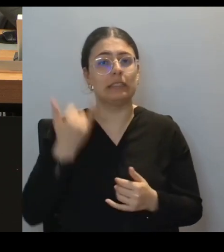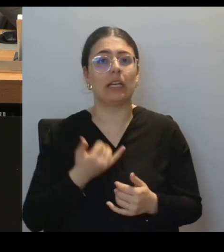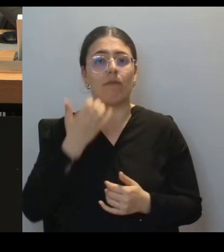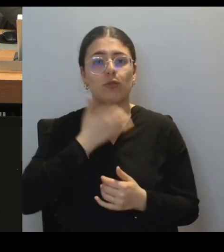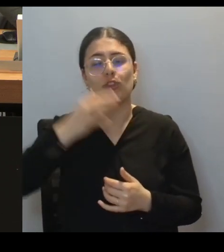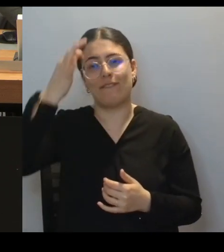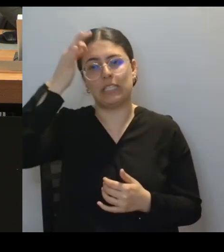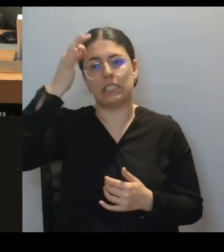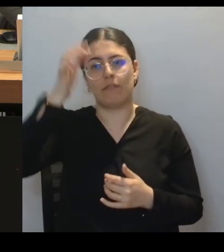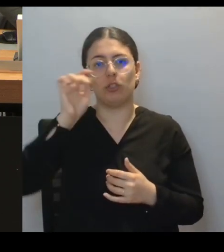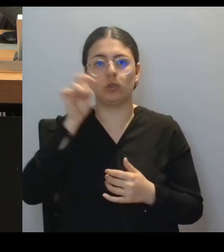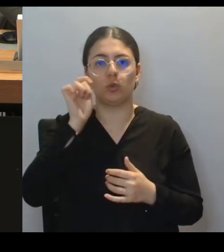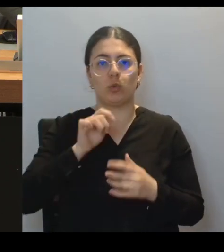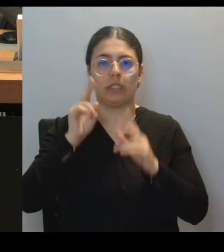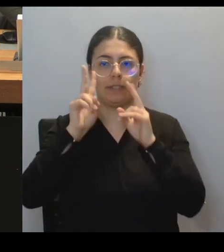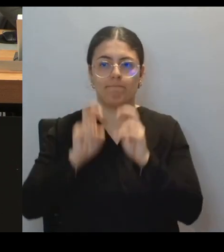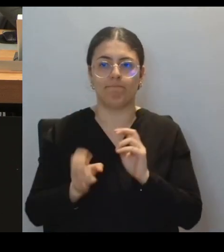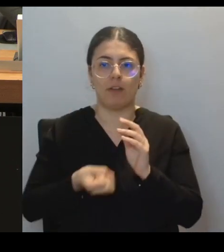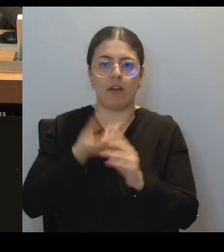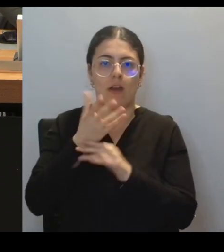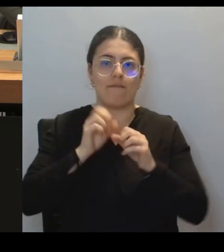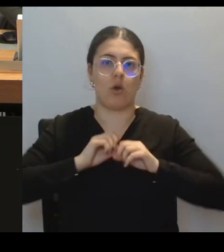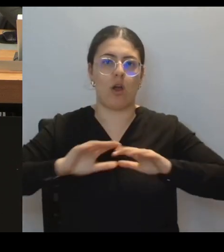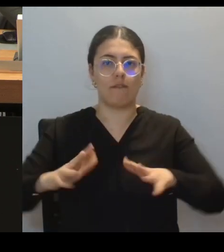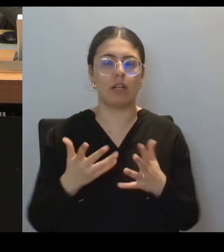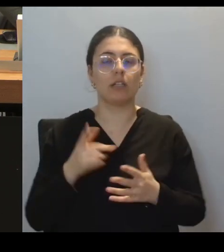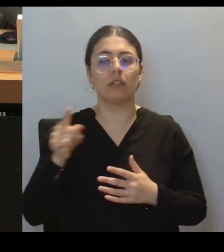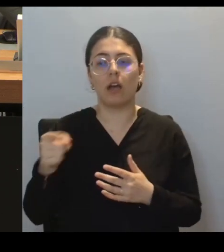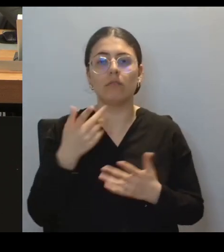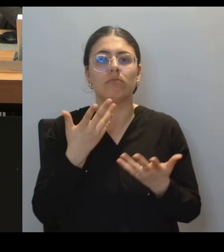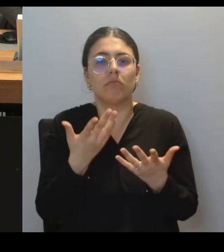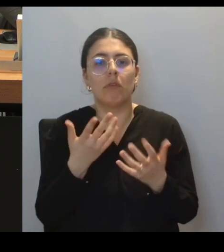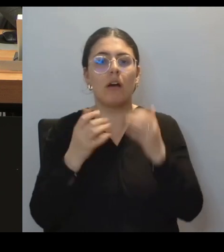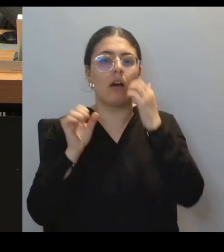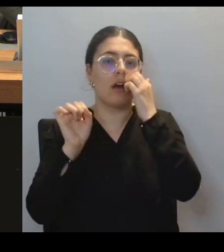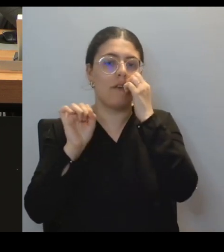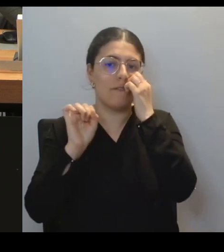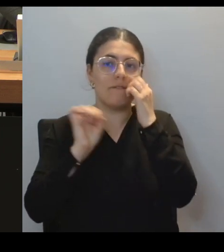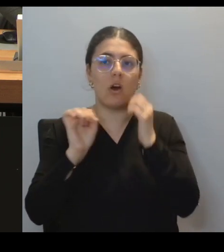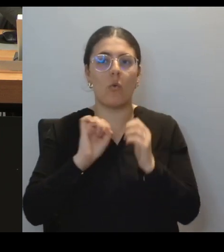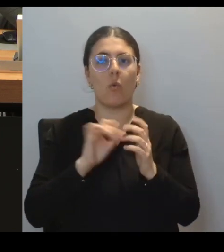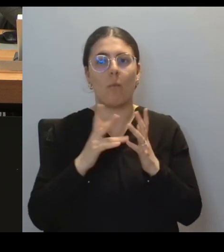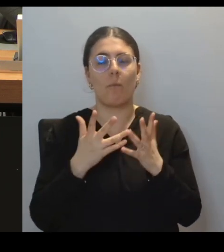Menschen davon abhält, auf die Solidargemeinschaft zuzugehen und die Hilfen, die ihnen zustehen, in Anspruch zu nehmen.